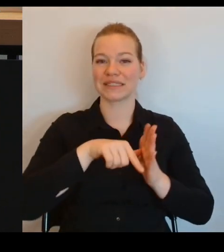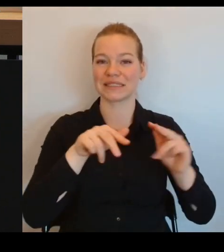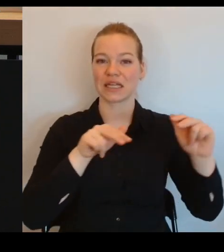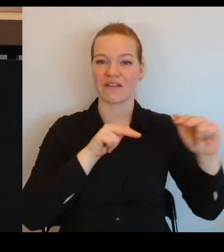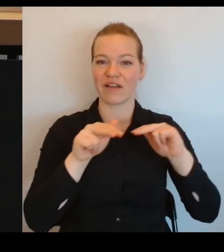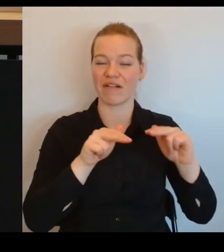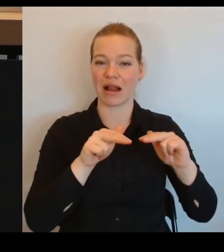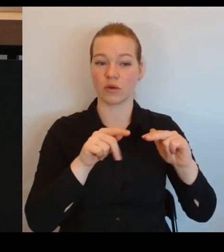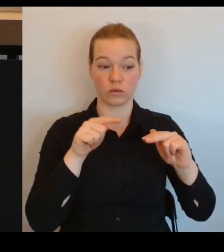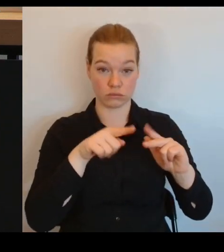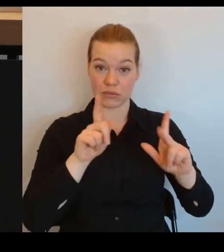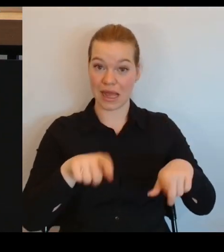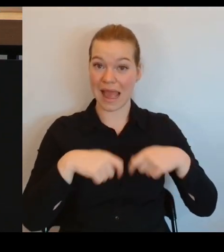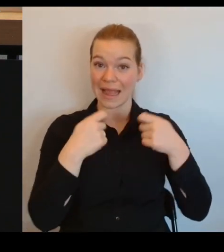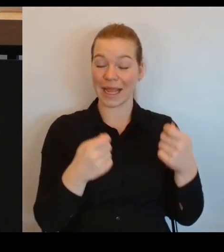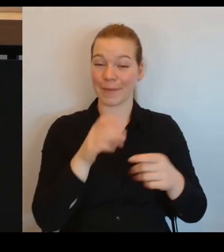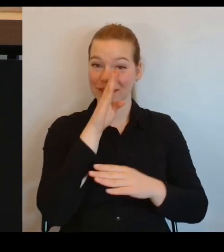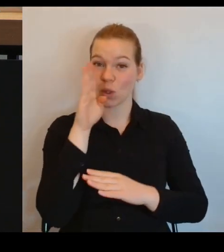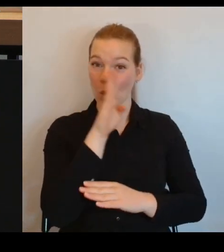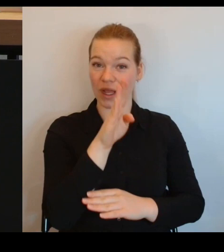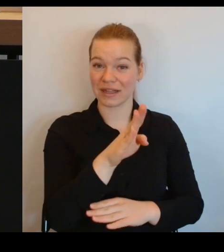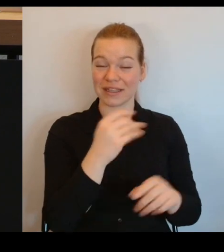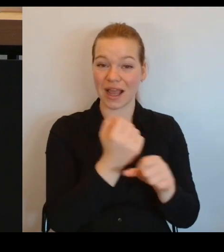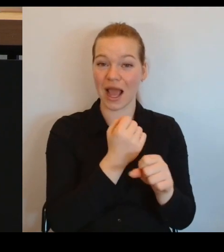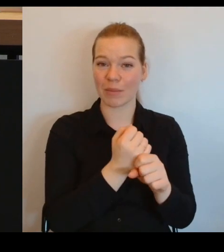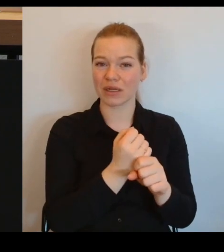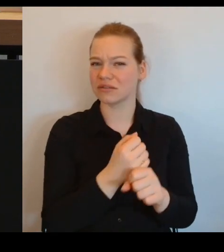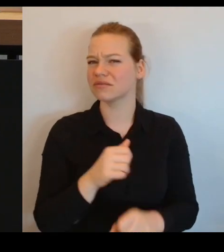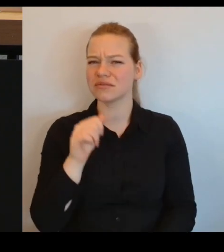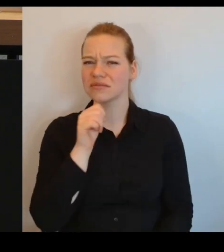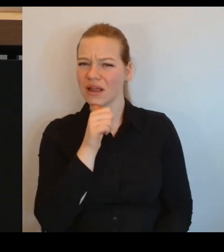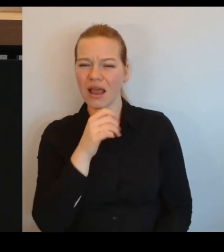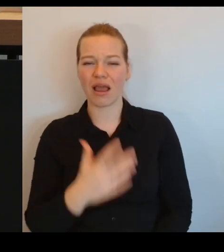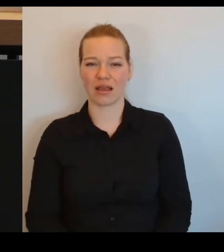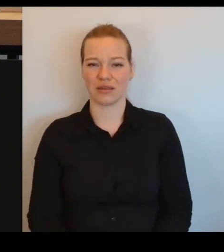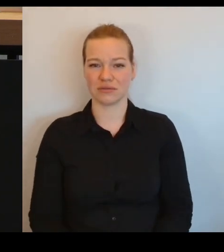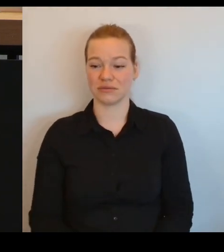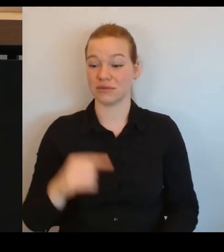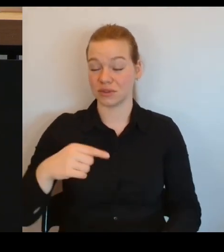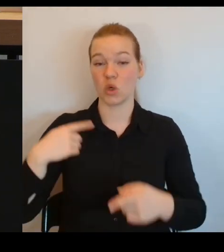Vorfeld im Vordergrund steht und dass auch nicht die Beschleunigung von Verfahren im Vordergrund steht.